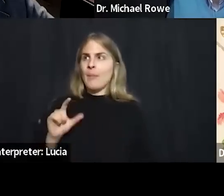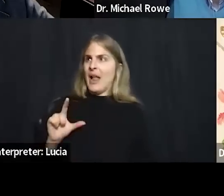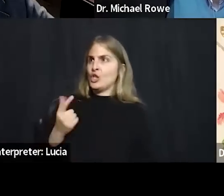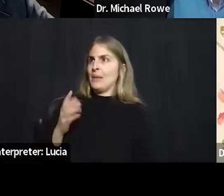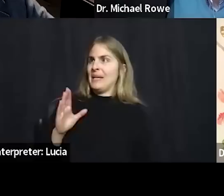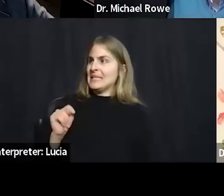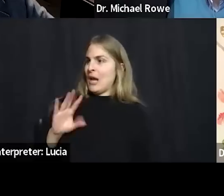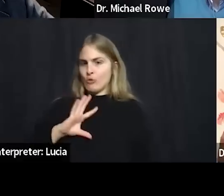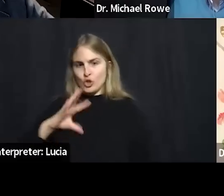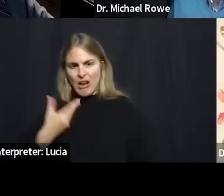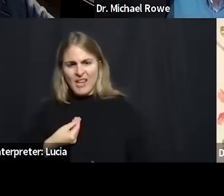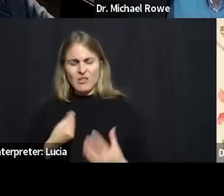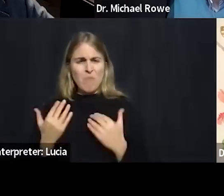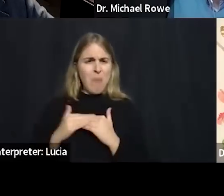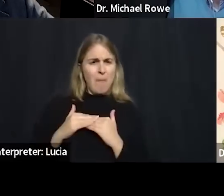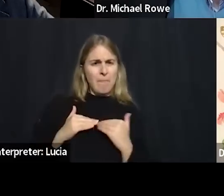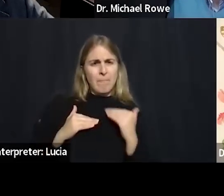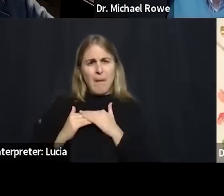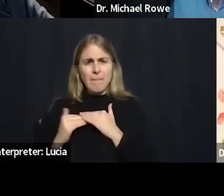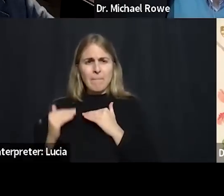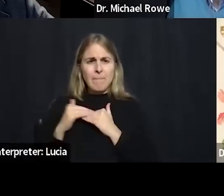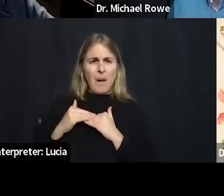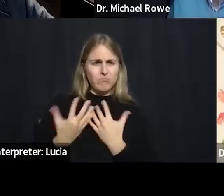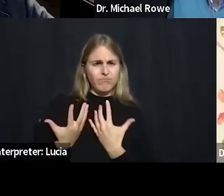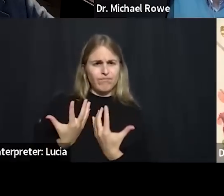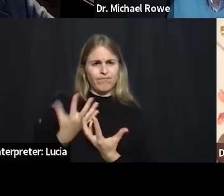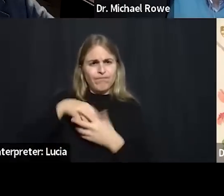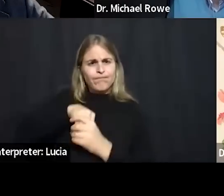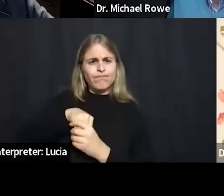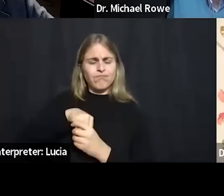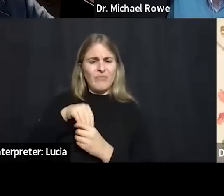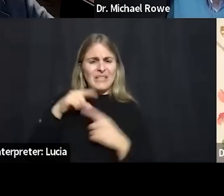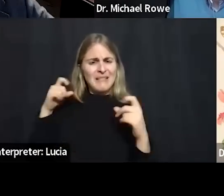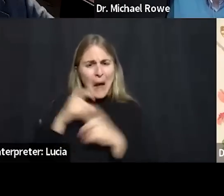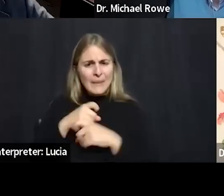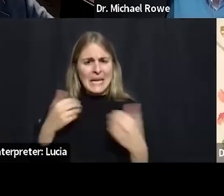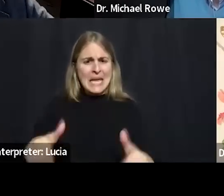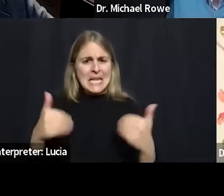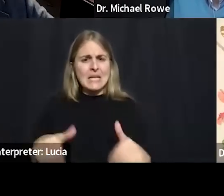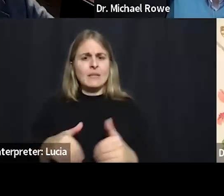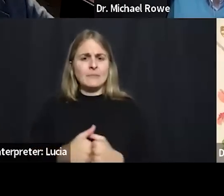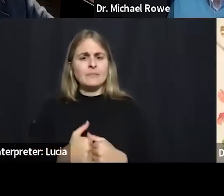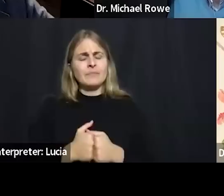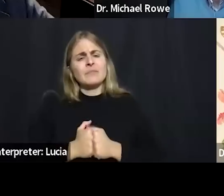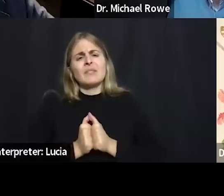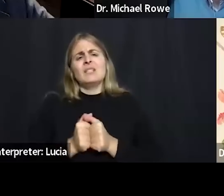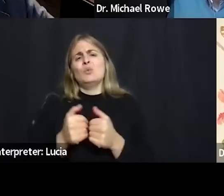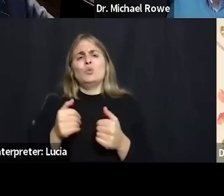Y eso hizo las cosas mucho más complicadas, particularmente si no encajaban en los estándares de lo que alguien esperaba de una persona sin hogar,